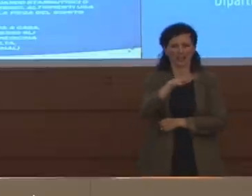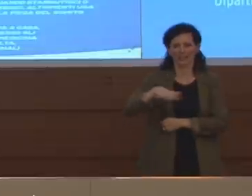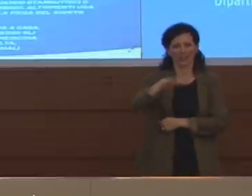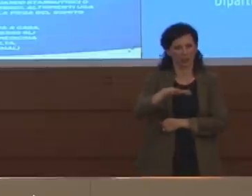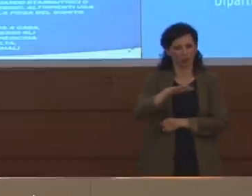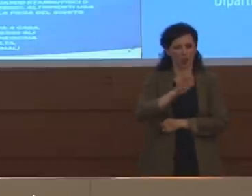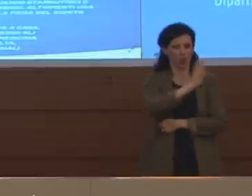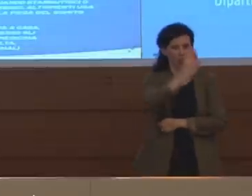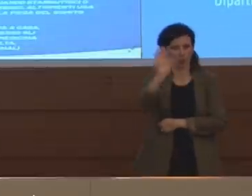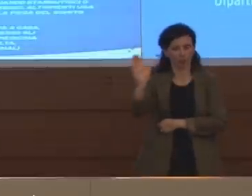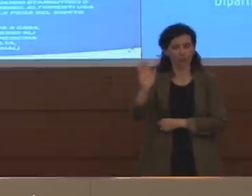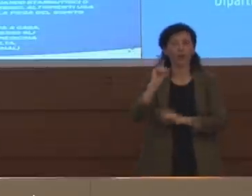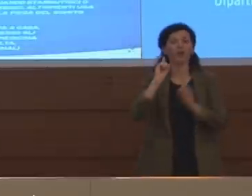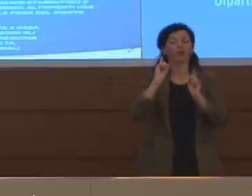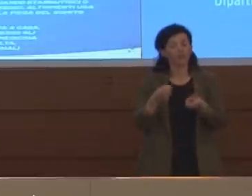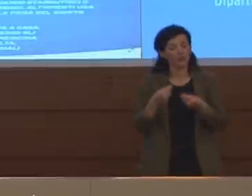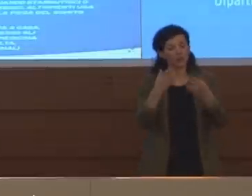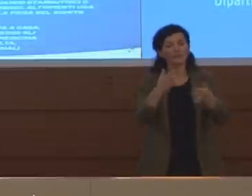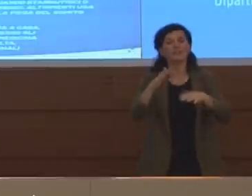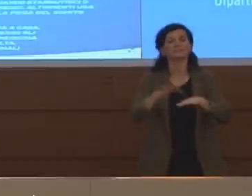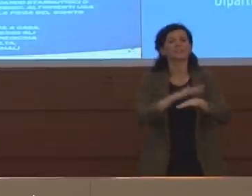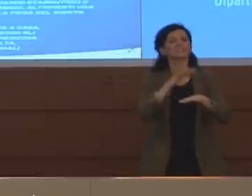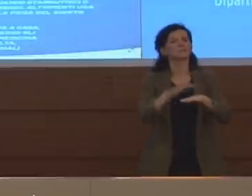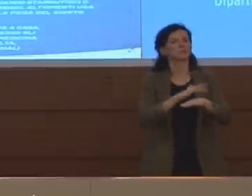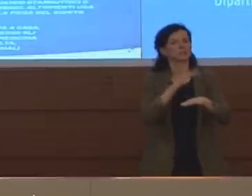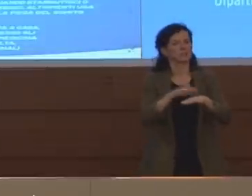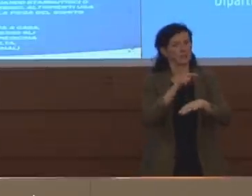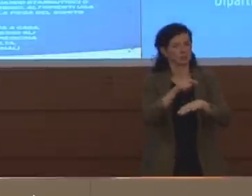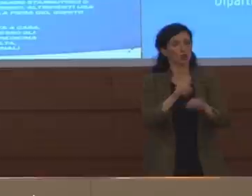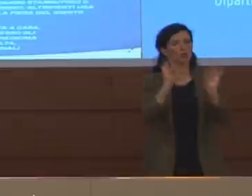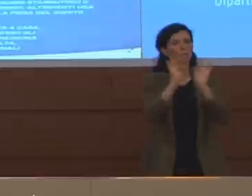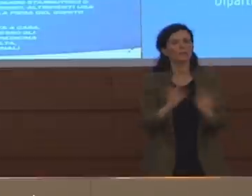essere sensibilizzata su questo e doveva essere pronta a uno